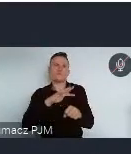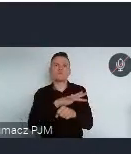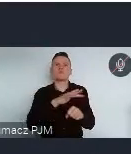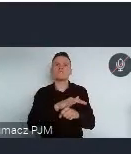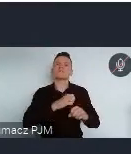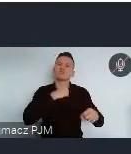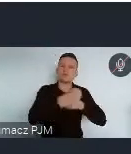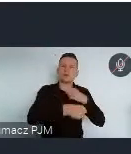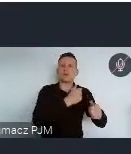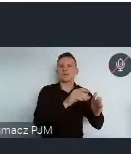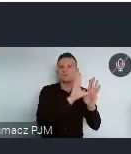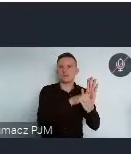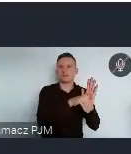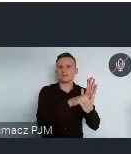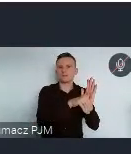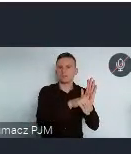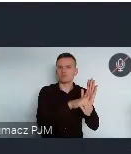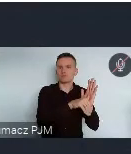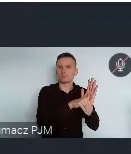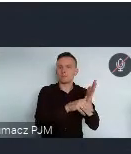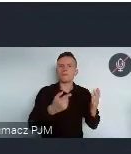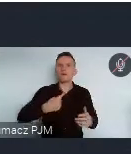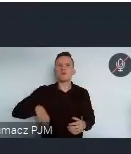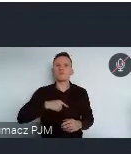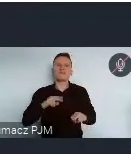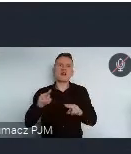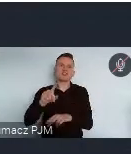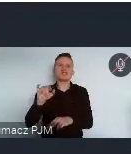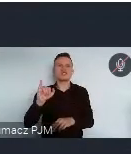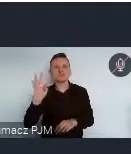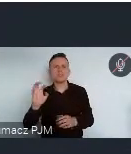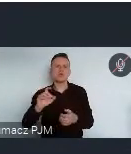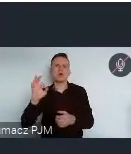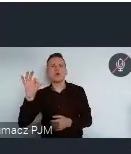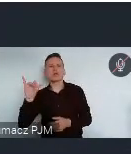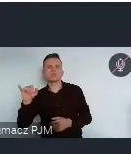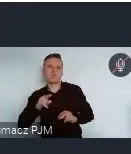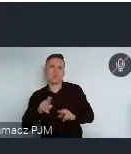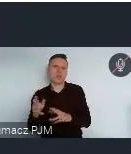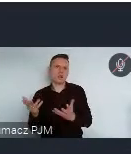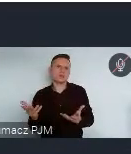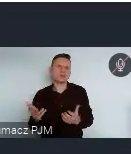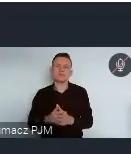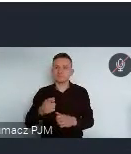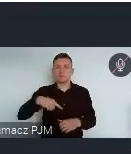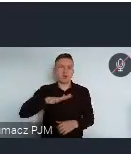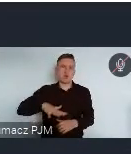Ponieważ nie należymy ani do ZIT-u, ani OSI, działania w ramach Lokalnej Grupy Działania